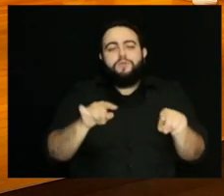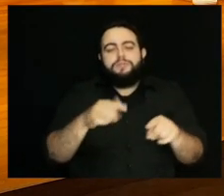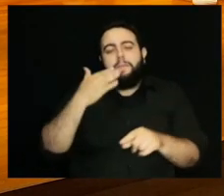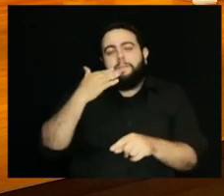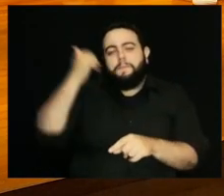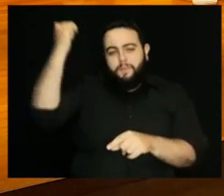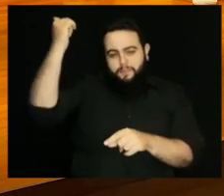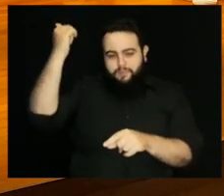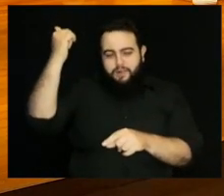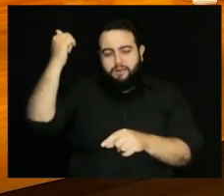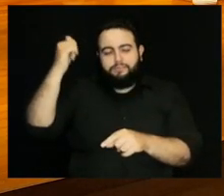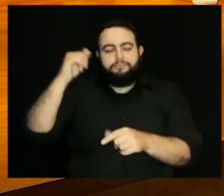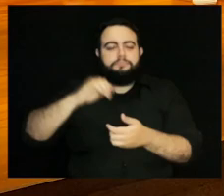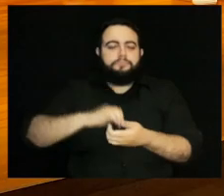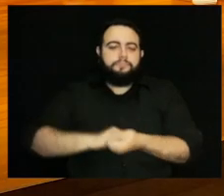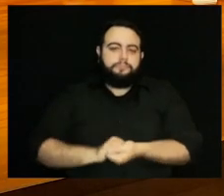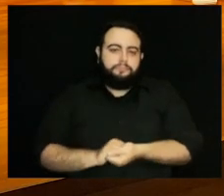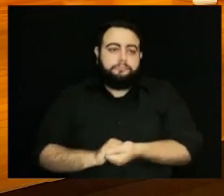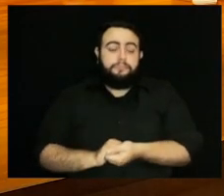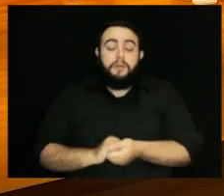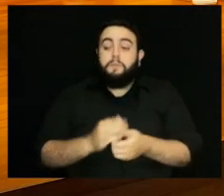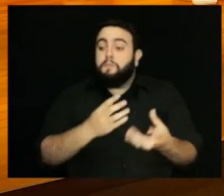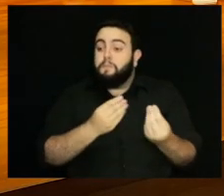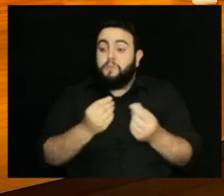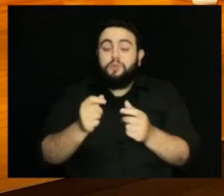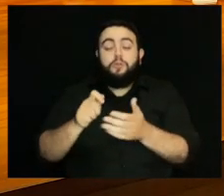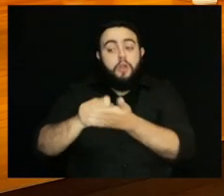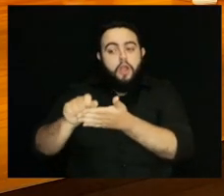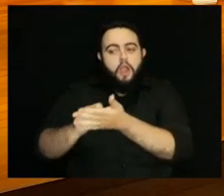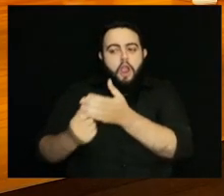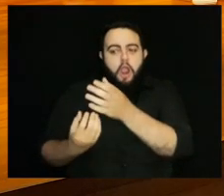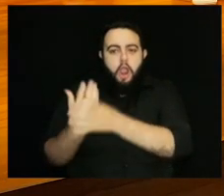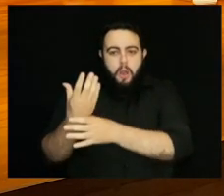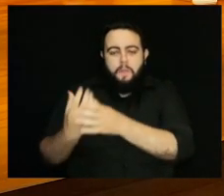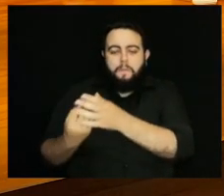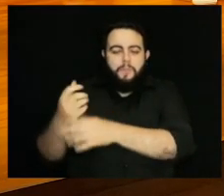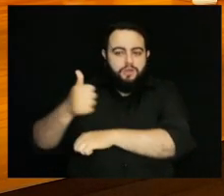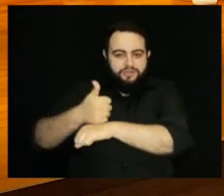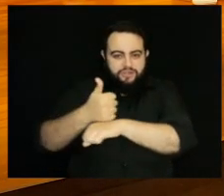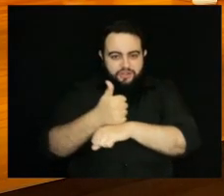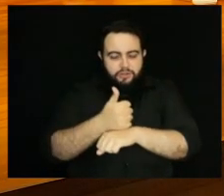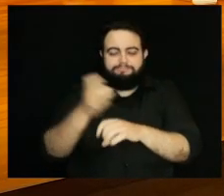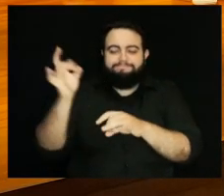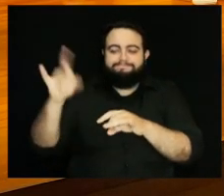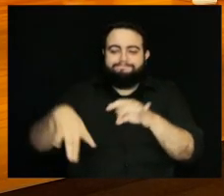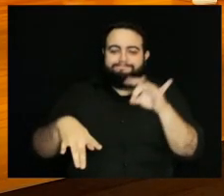momento. A maior parte deles não seguiu a carreira de compositor. Eu acho que o nome mais importante